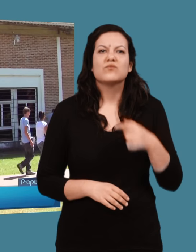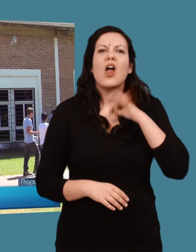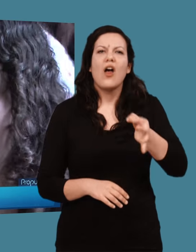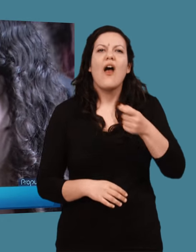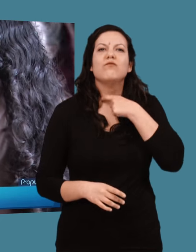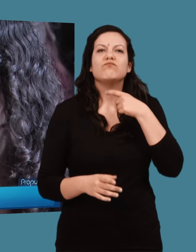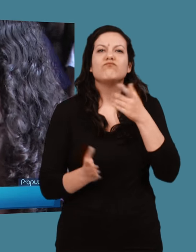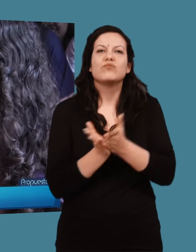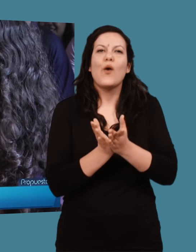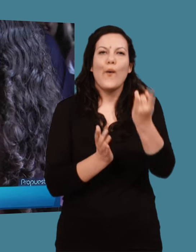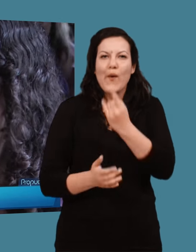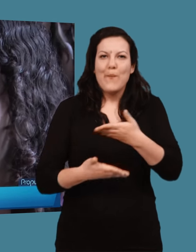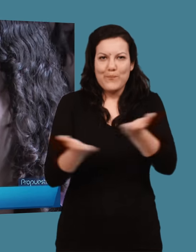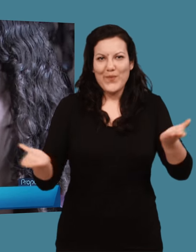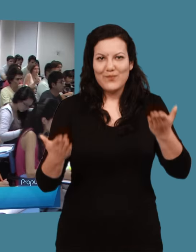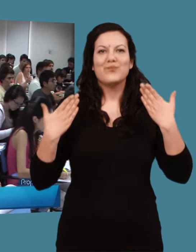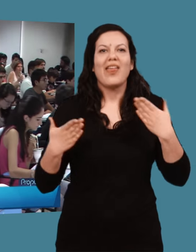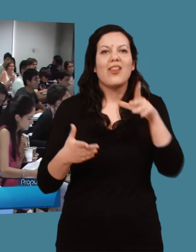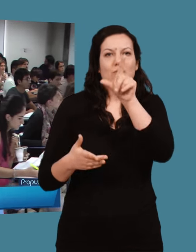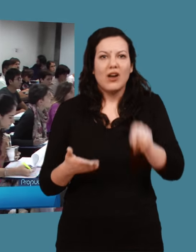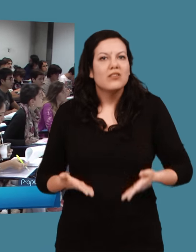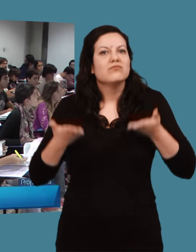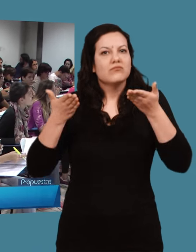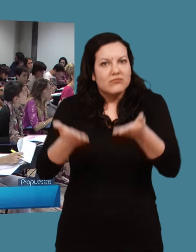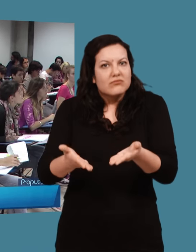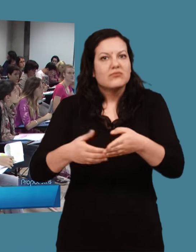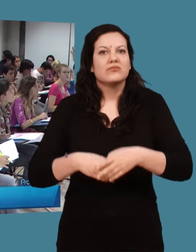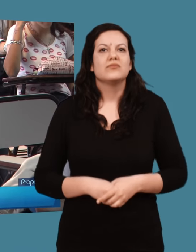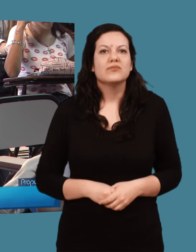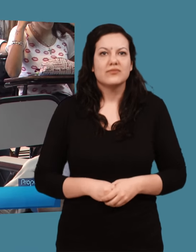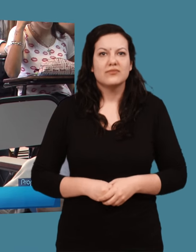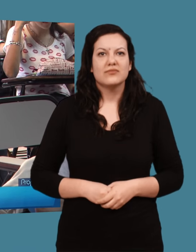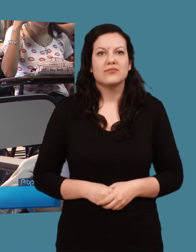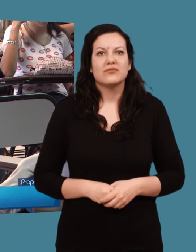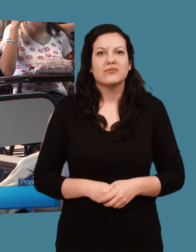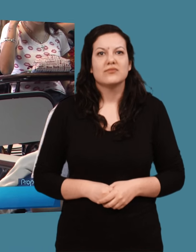Estaba segura de querer estudiar en la Universidad publica porque es una posibilidad que te brinda el país.